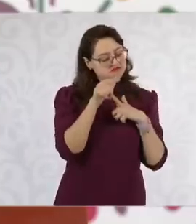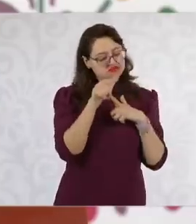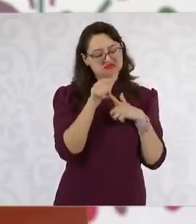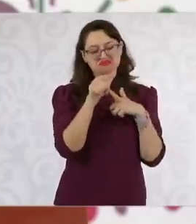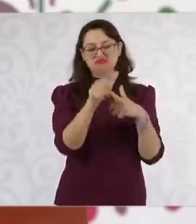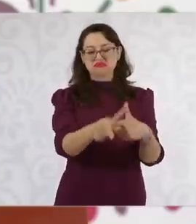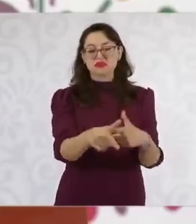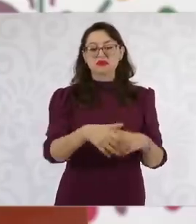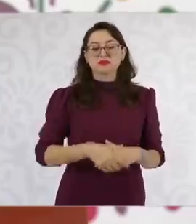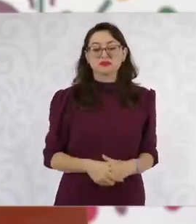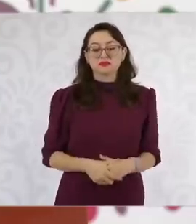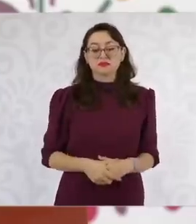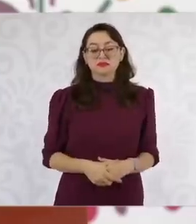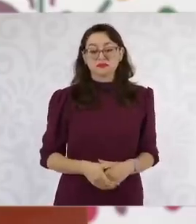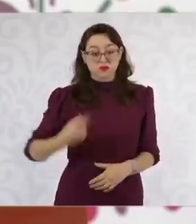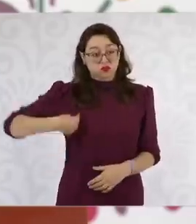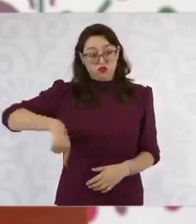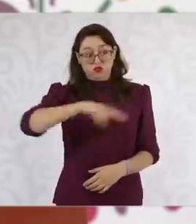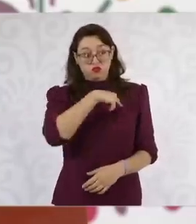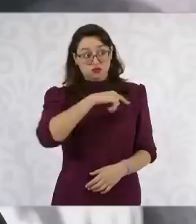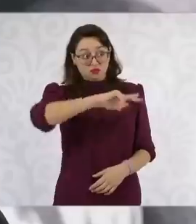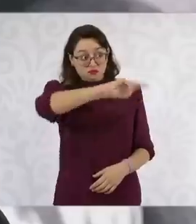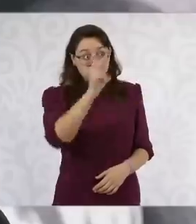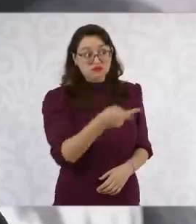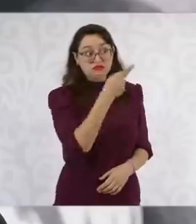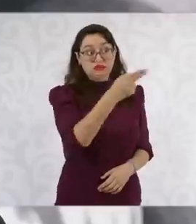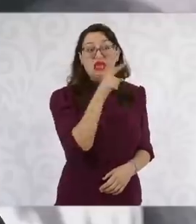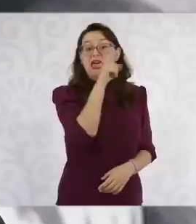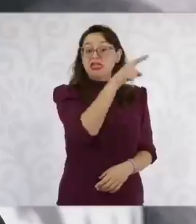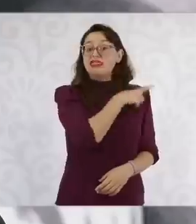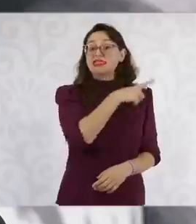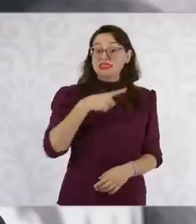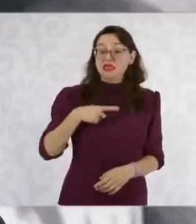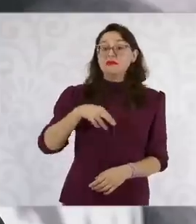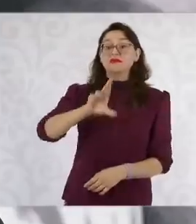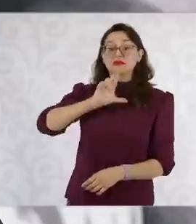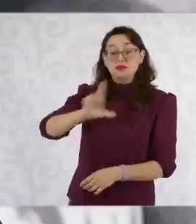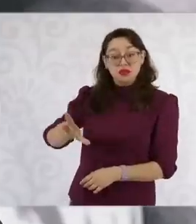contestar nuestros nuestros apremios En ese sentido Pero no los vamos a soltar eso S de